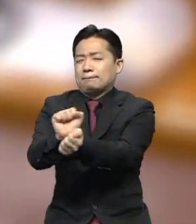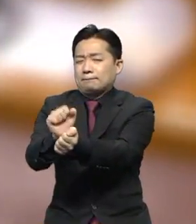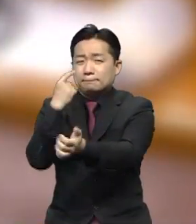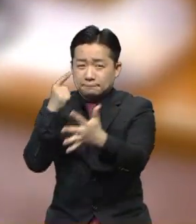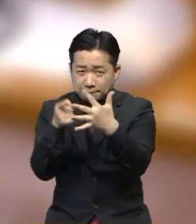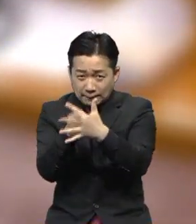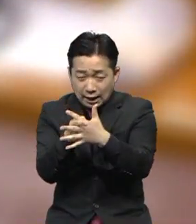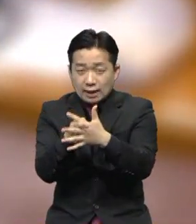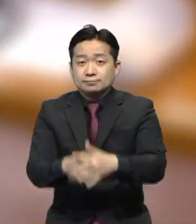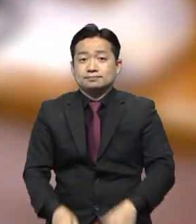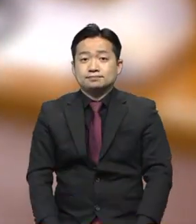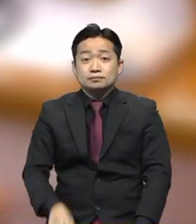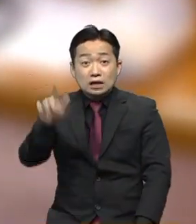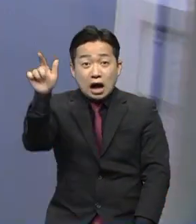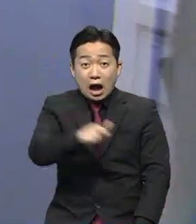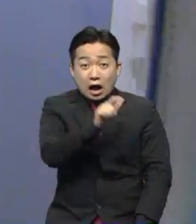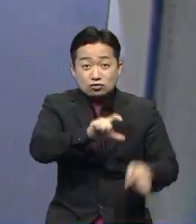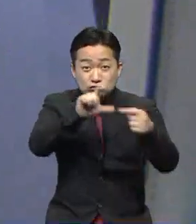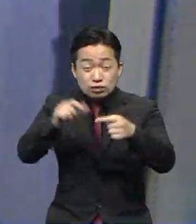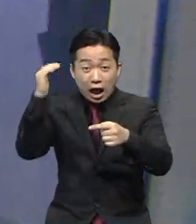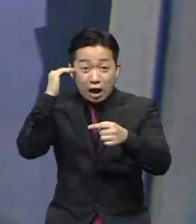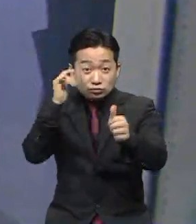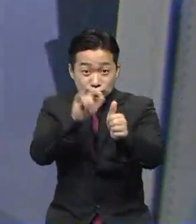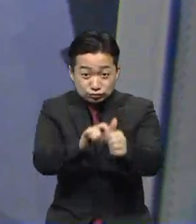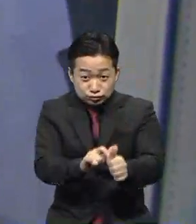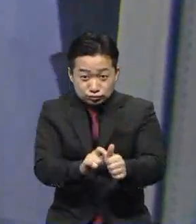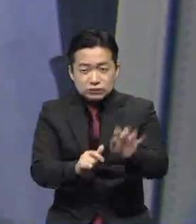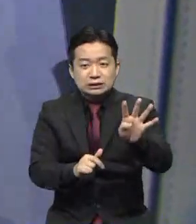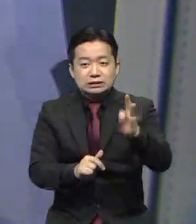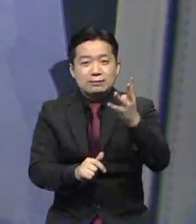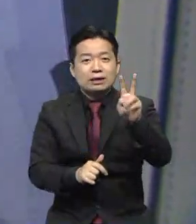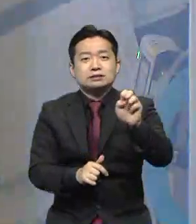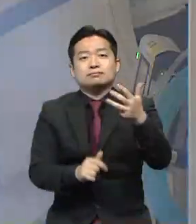하루 평균 국내 발생 환자 수는 428명으로